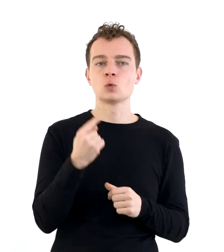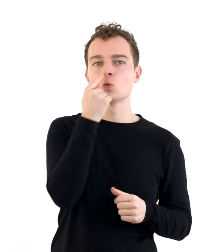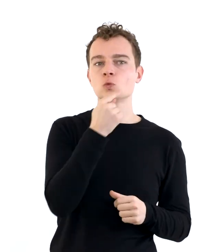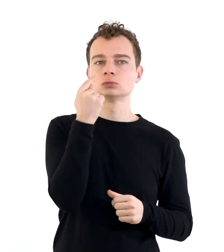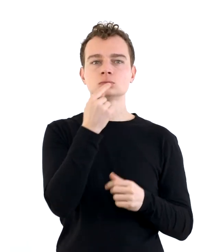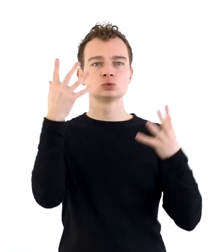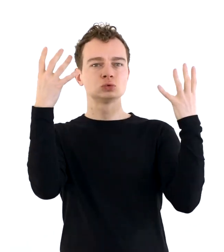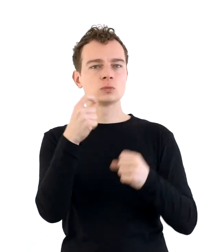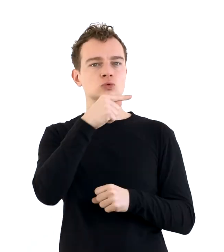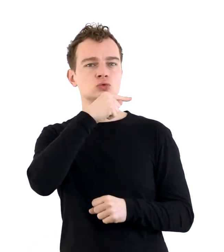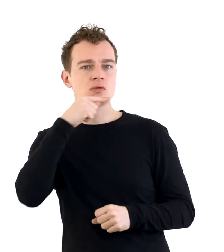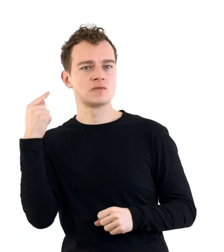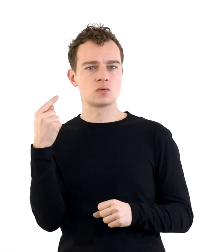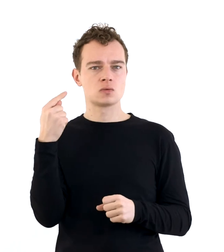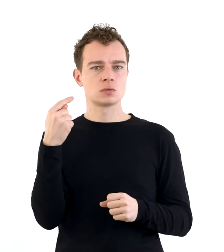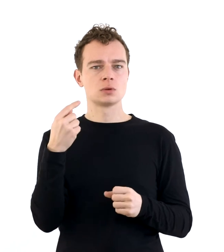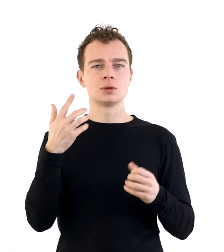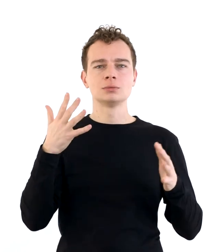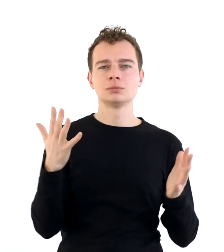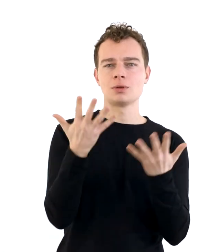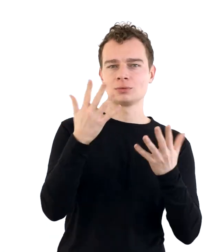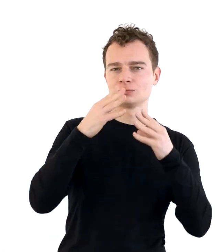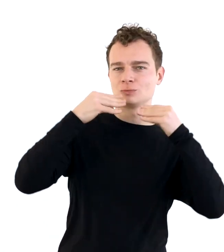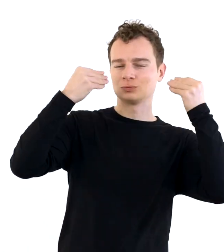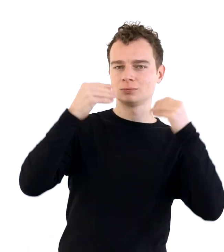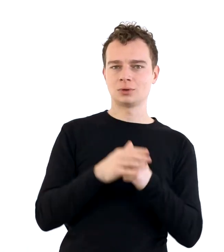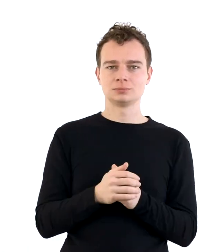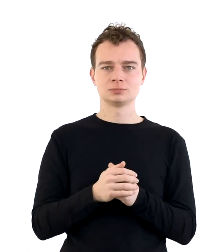Na jej pełnych ciemnoczerwonych ustach rysuje się lekki uśmiech.